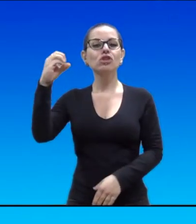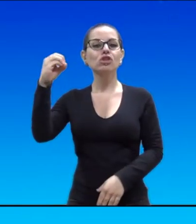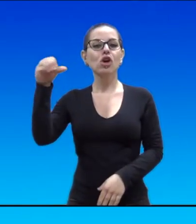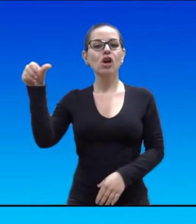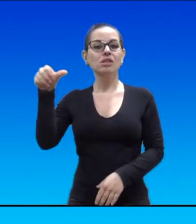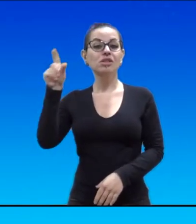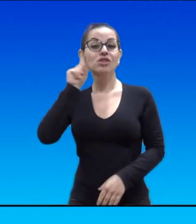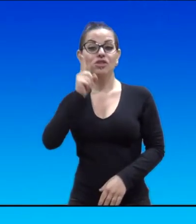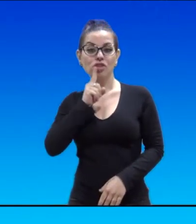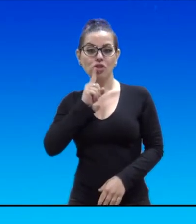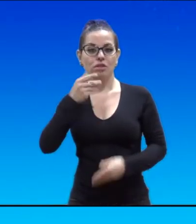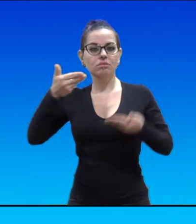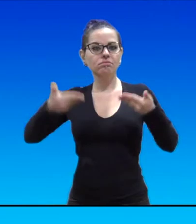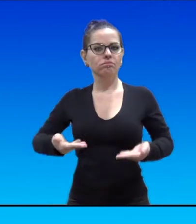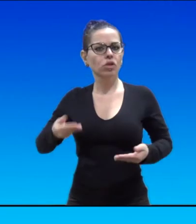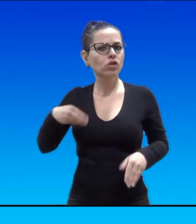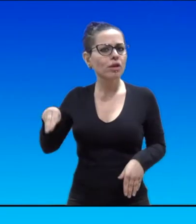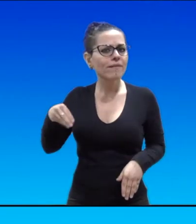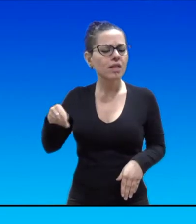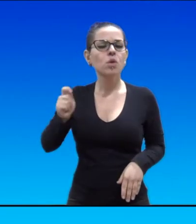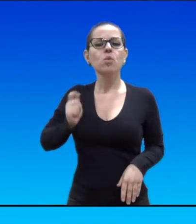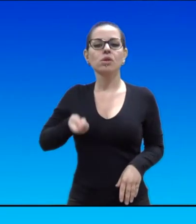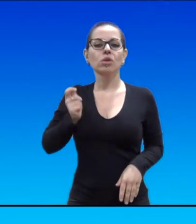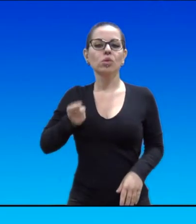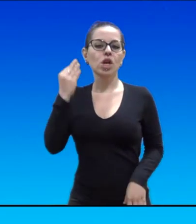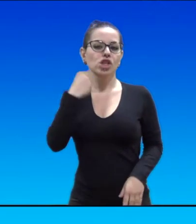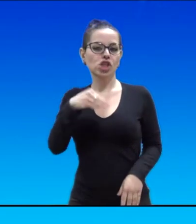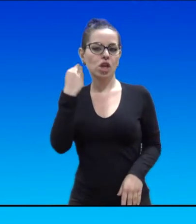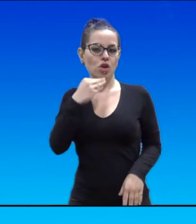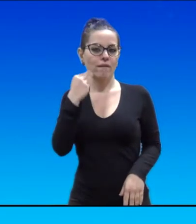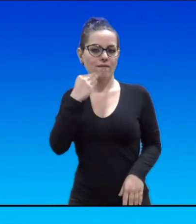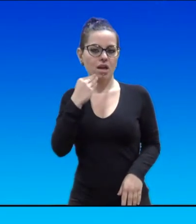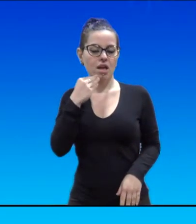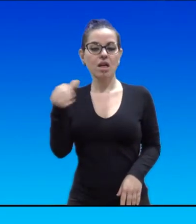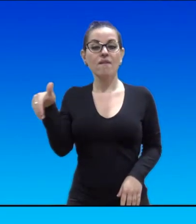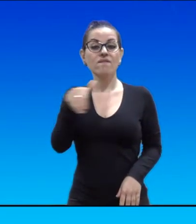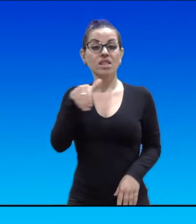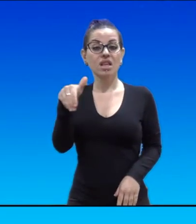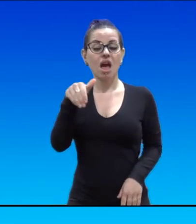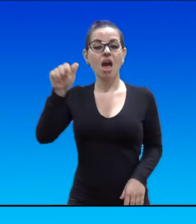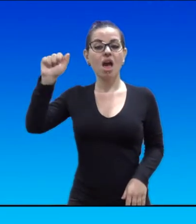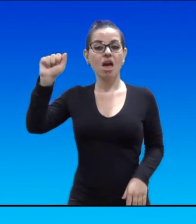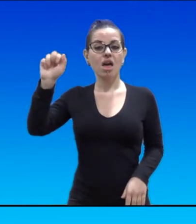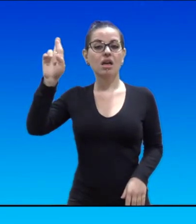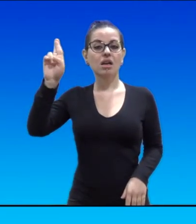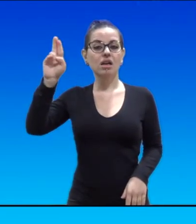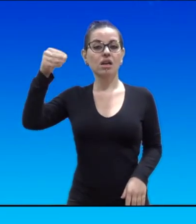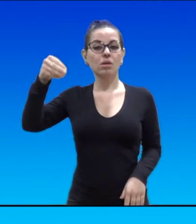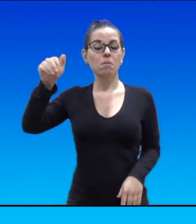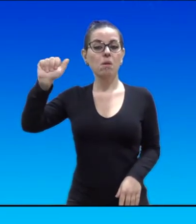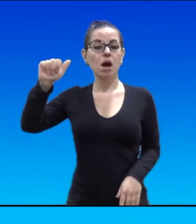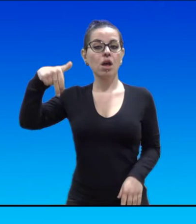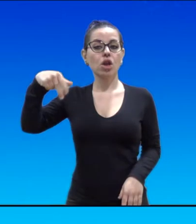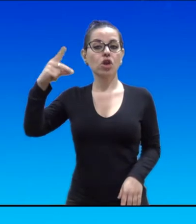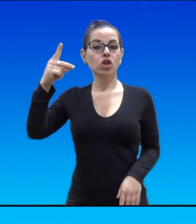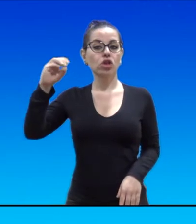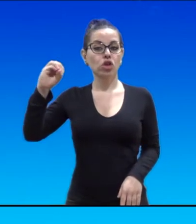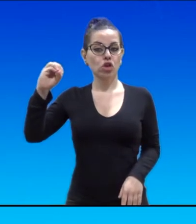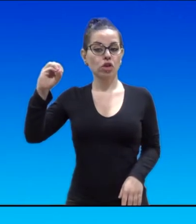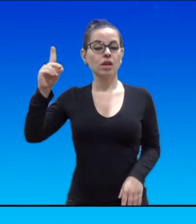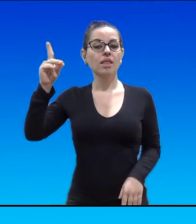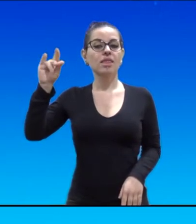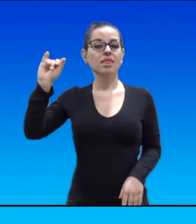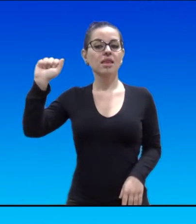nella Questura di Genova, in via Armando Diaz n.2.